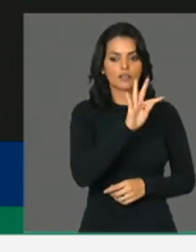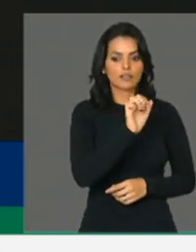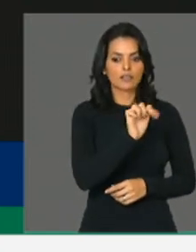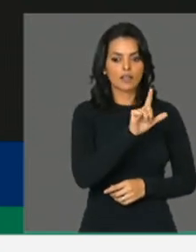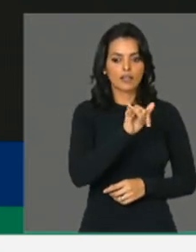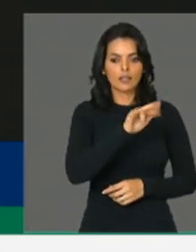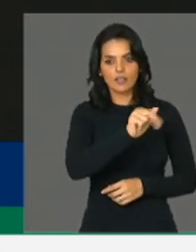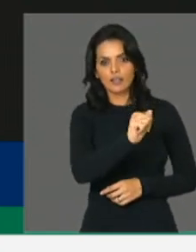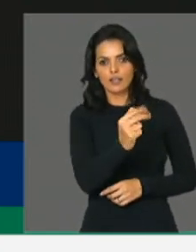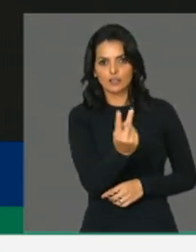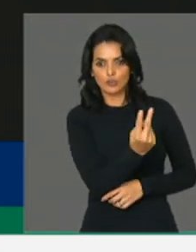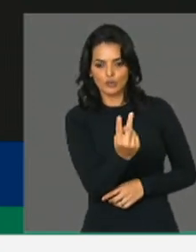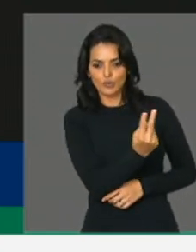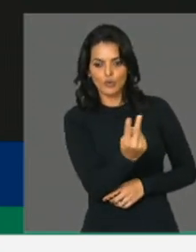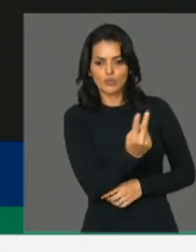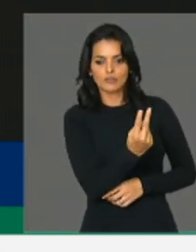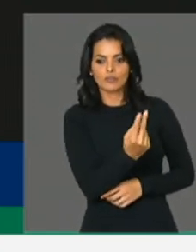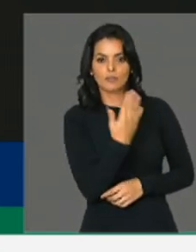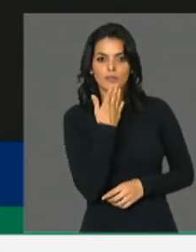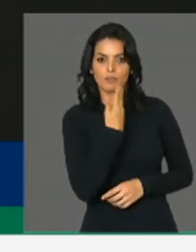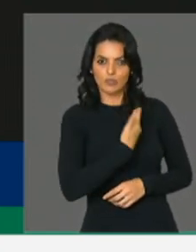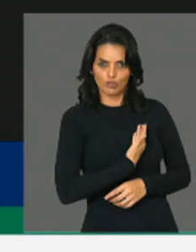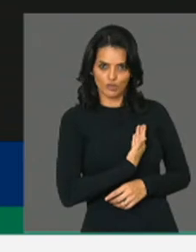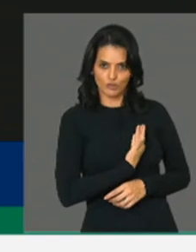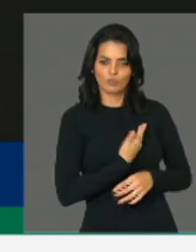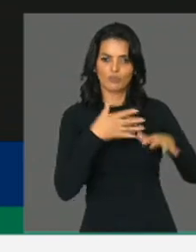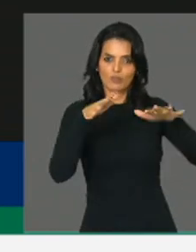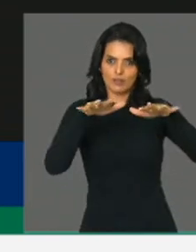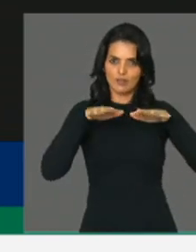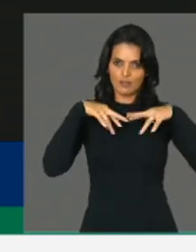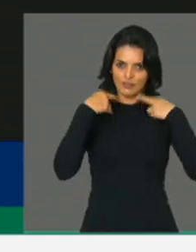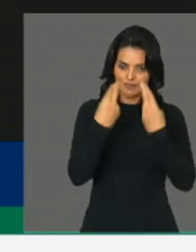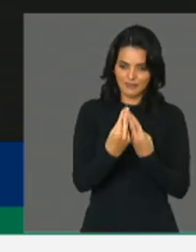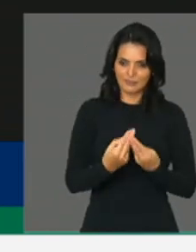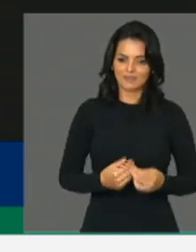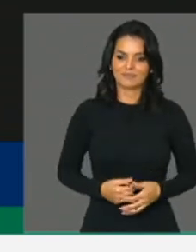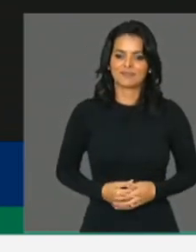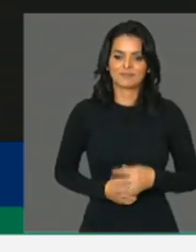DIA 27 O DIA DAS EMPREGADAS DOMÀSTICAS, EU FALO EMPREGADAS PORQUE A ESMAGADORA MAIORIA É DA CLASSE